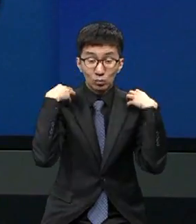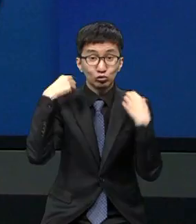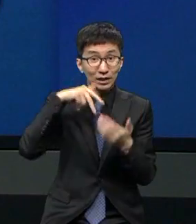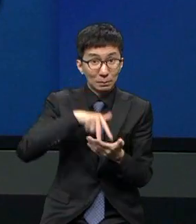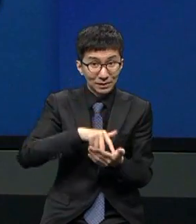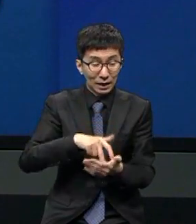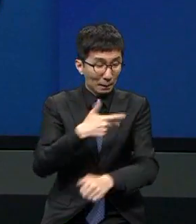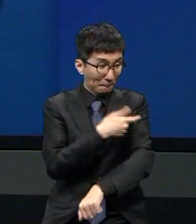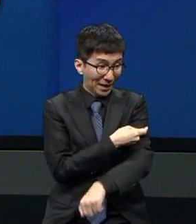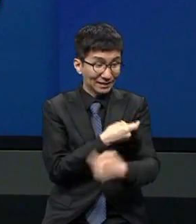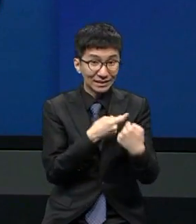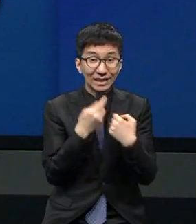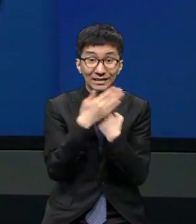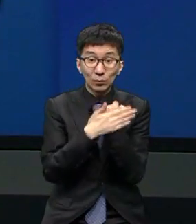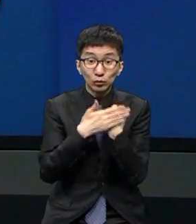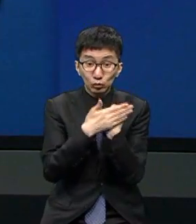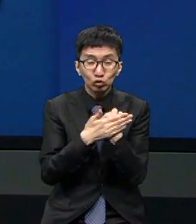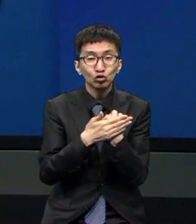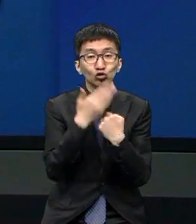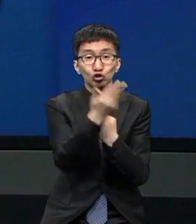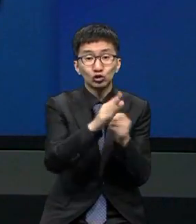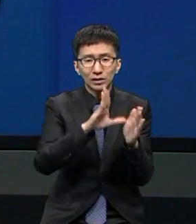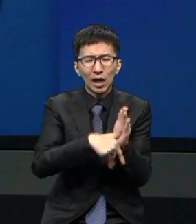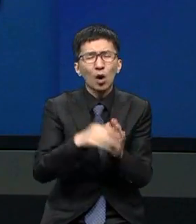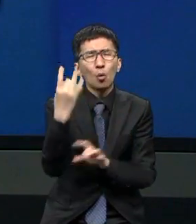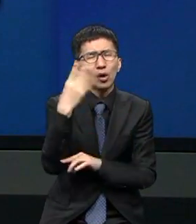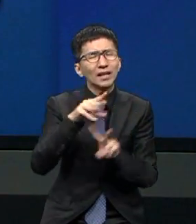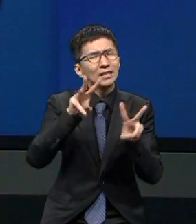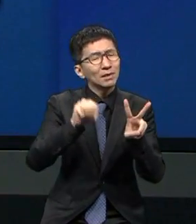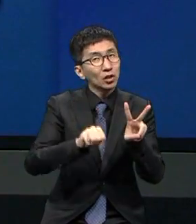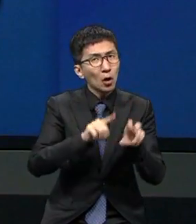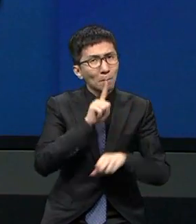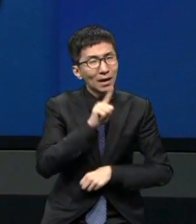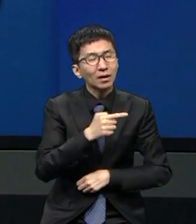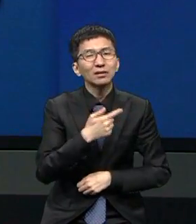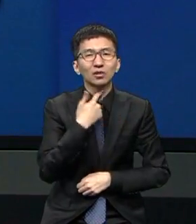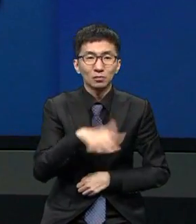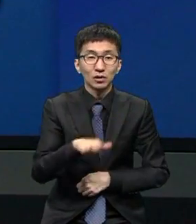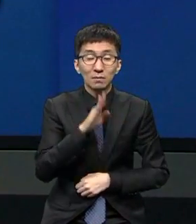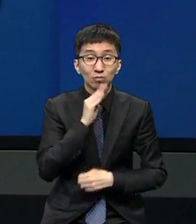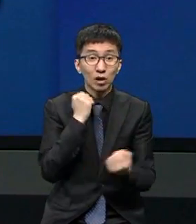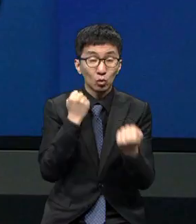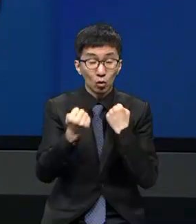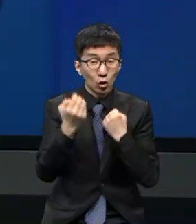규정은 따로 언급이 없었는데 최근 확산세에 조심스러워졌습니다.